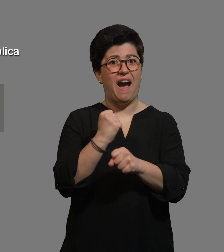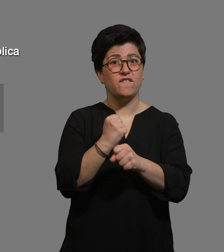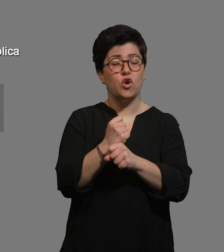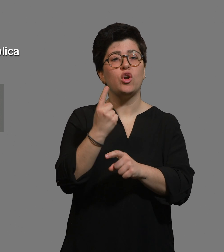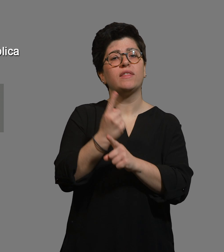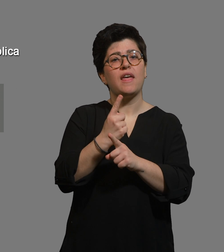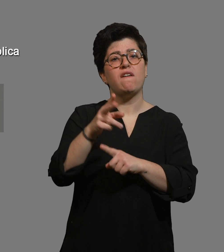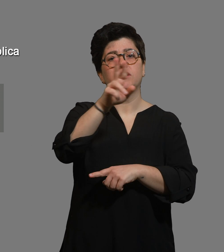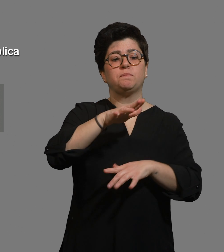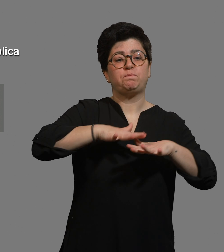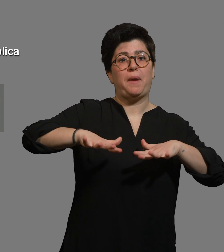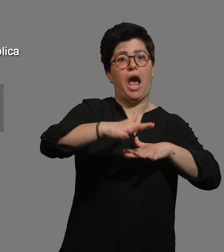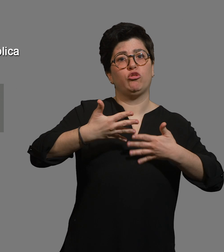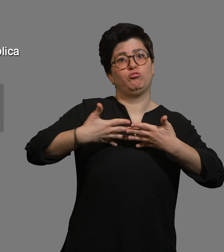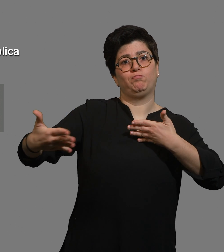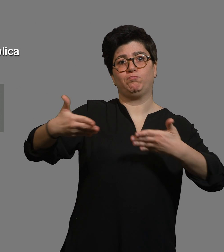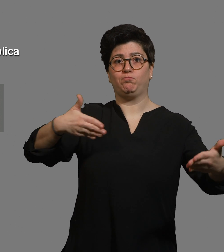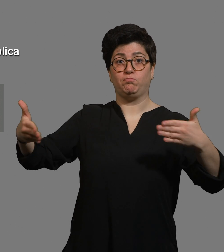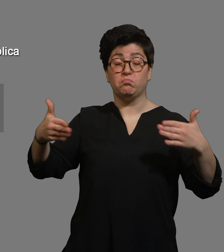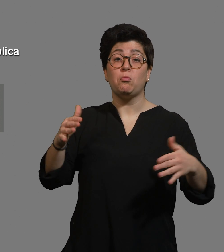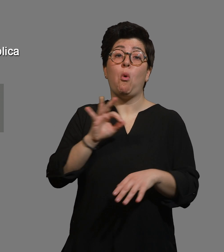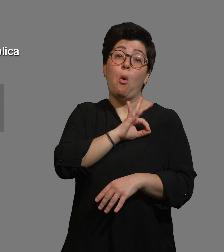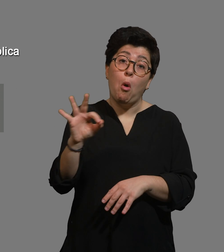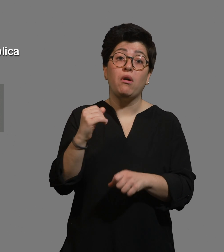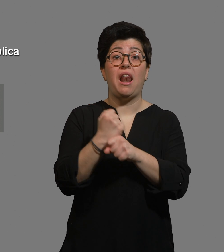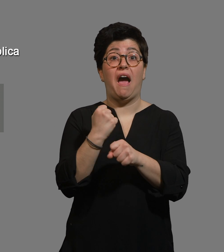Se fattibile, ai dipendenti dovrebbe essere data la possibilità di mantenere una certa distanza reciproca,